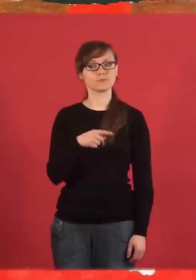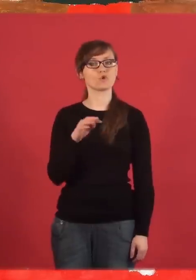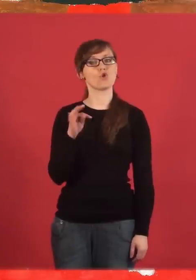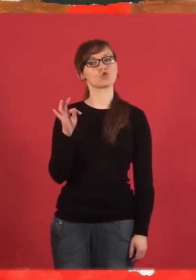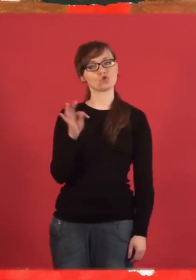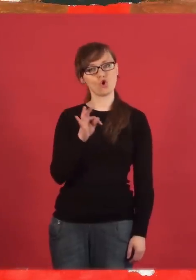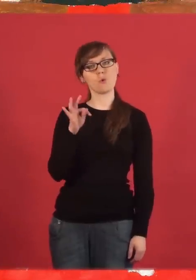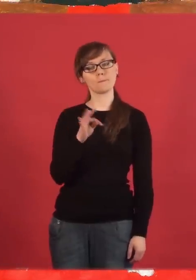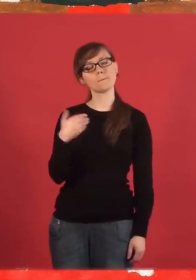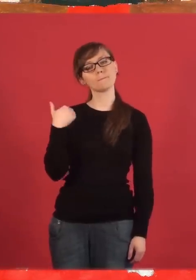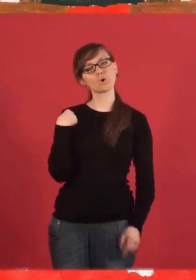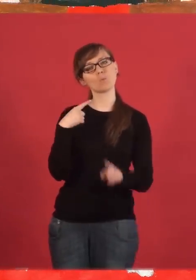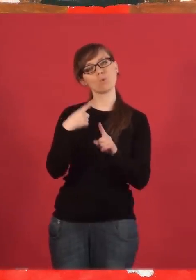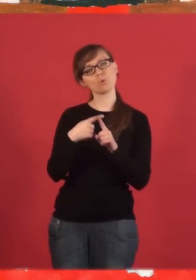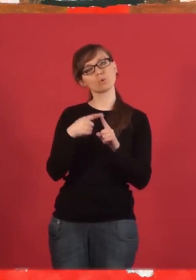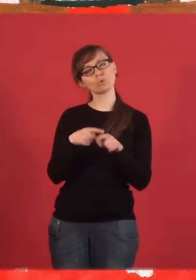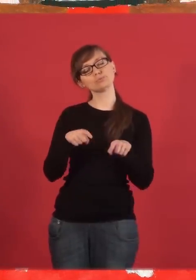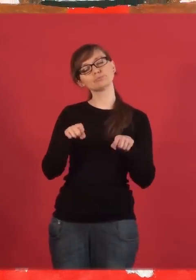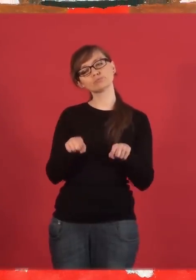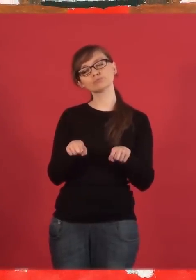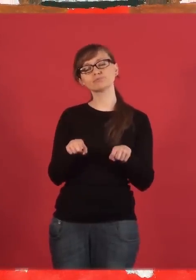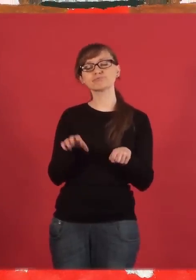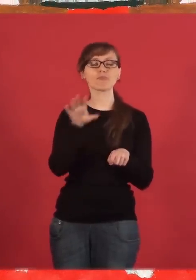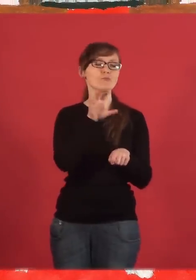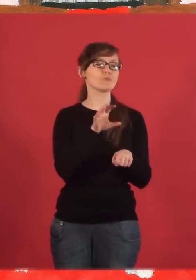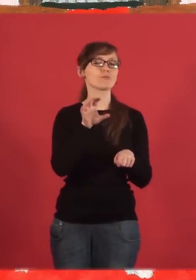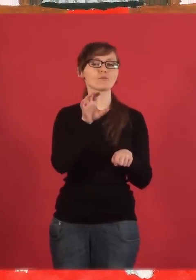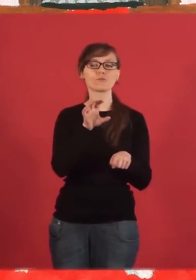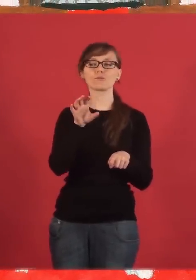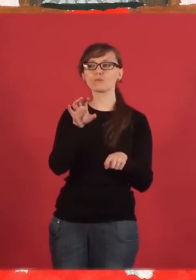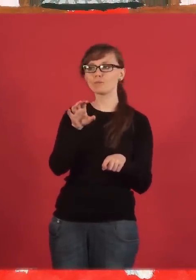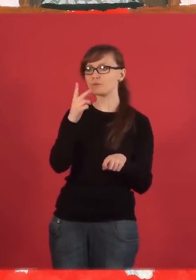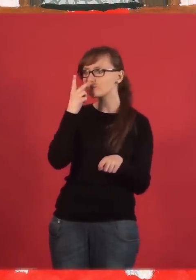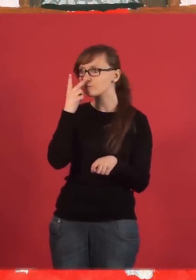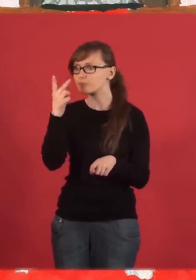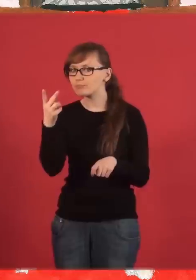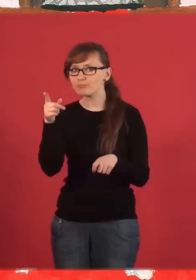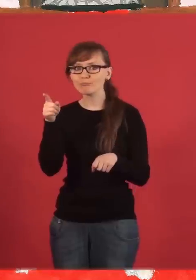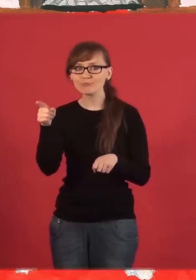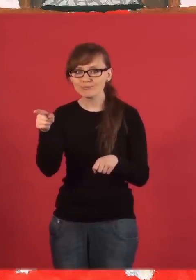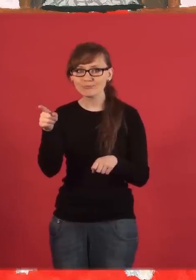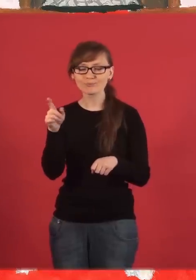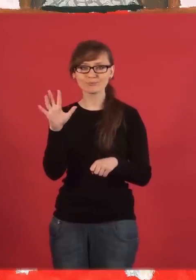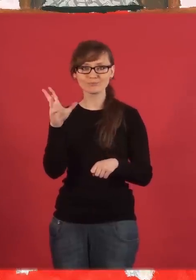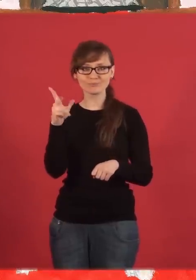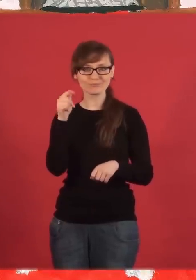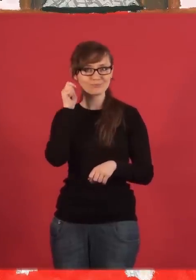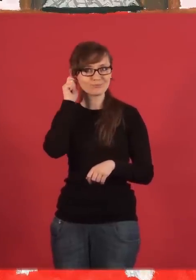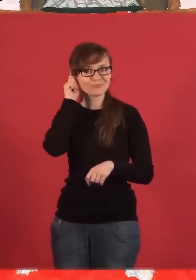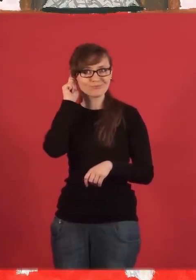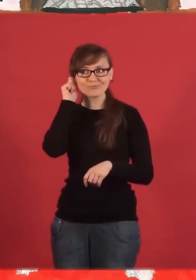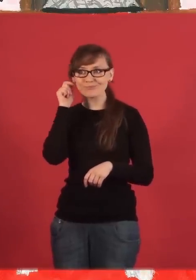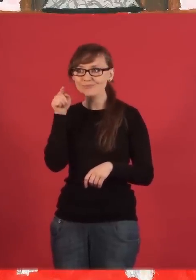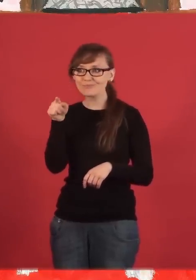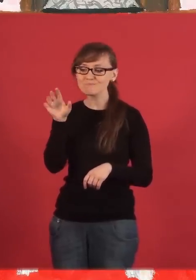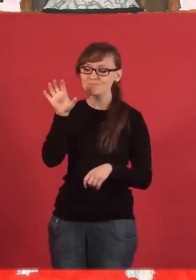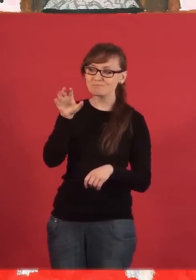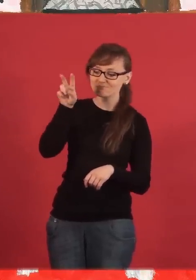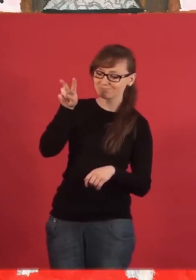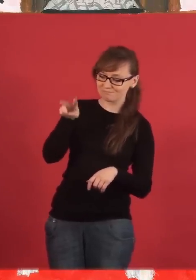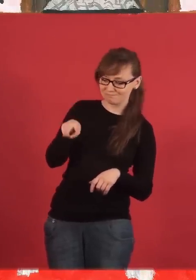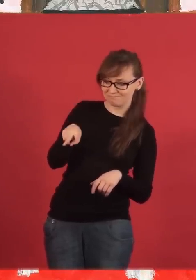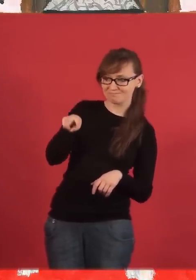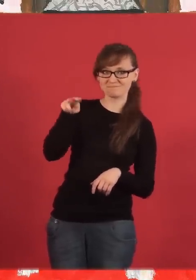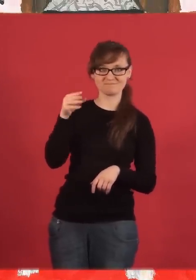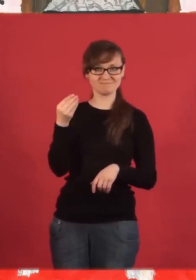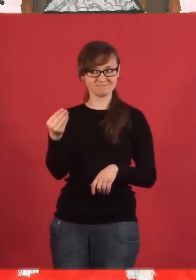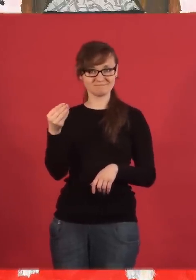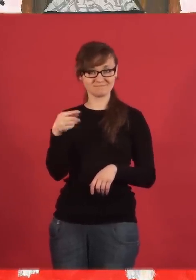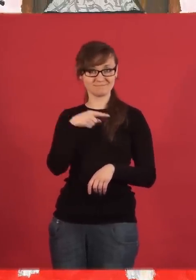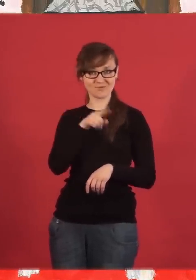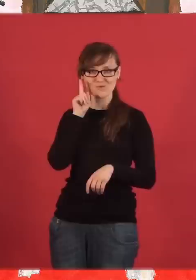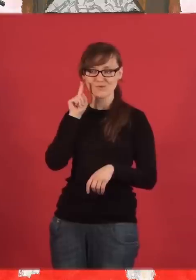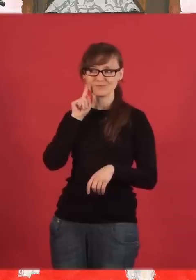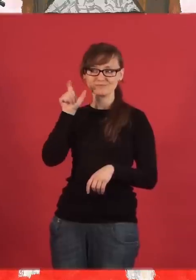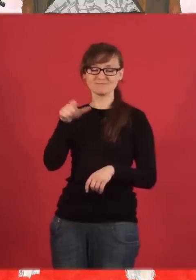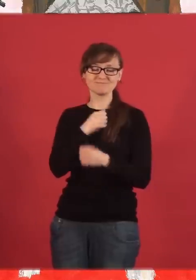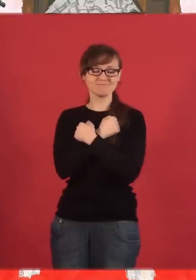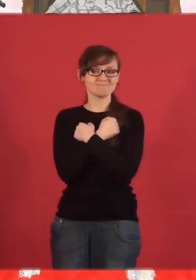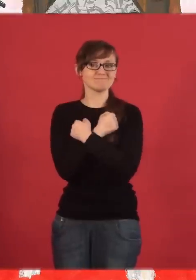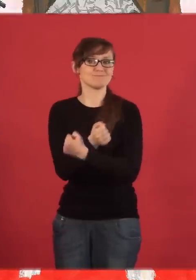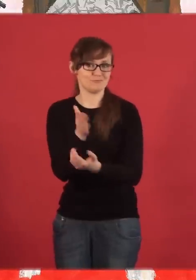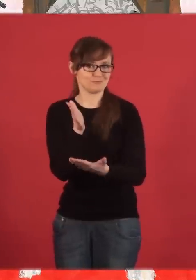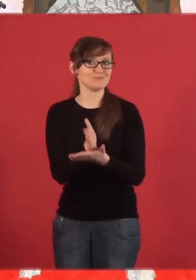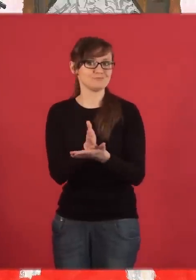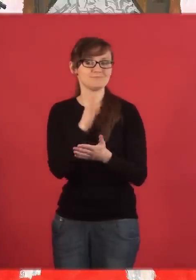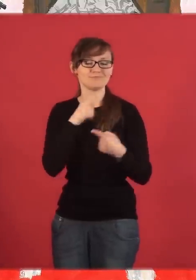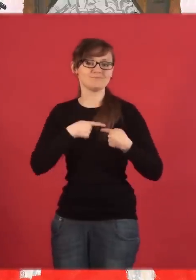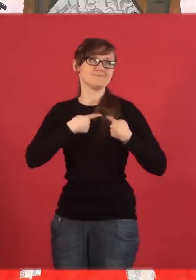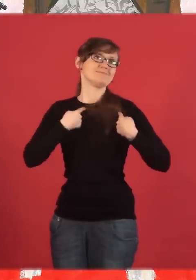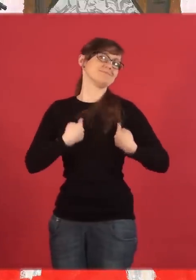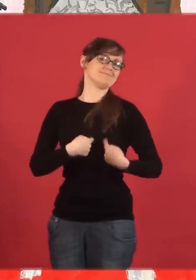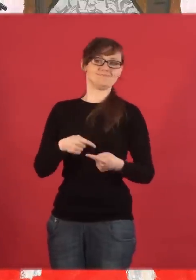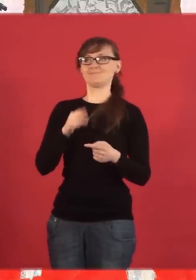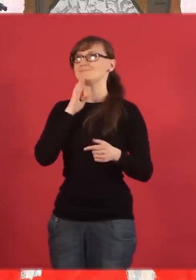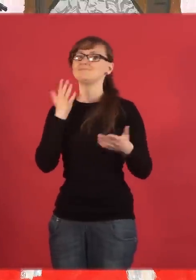Becky to nowa dziewczynka, którą Tomek zobaczył w kościele, i w której zakochał się od pierwszego wejrzenia.